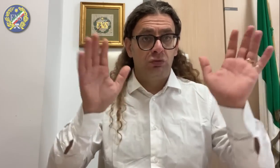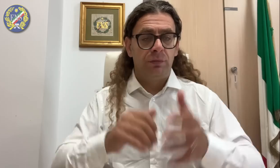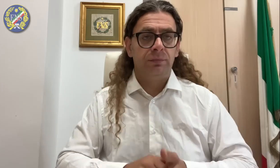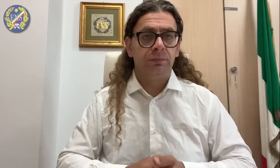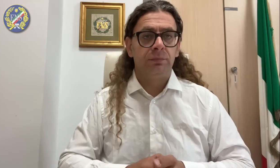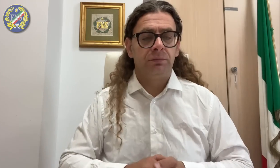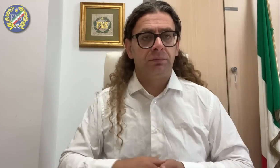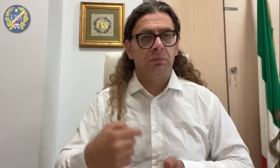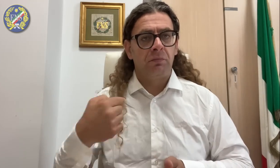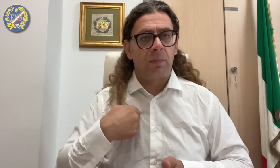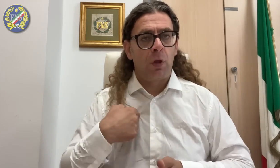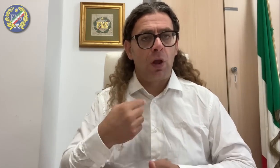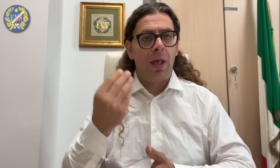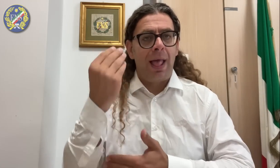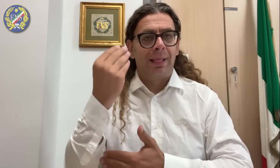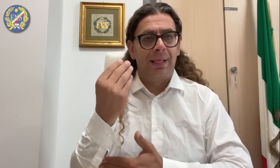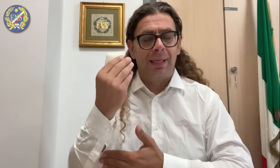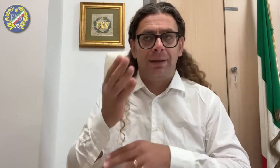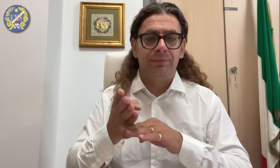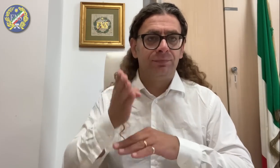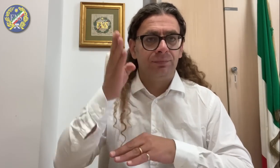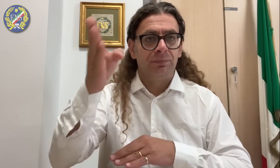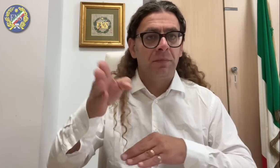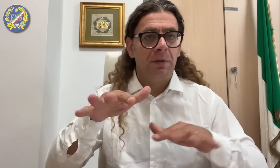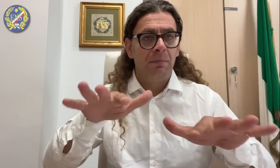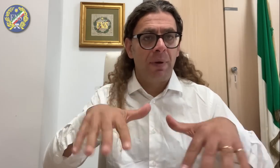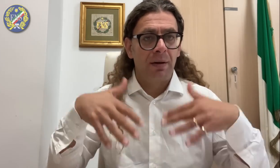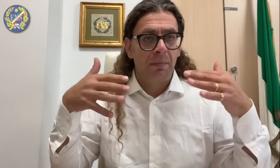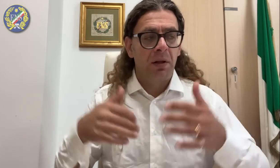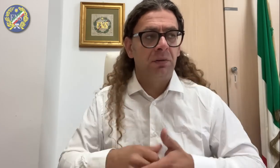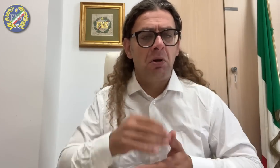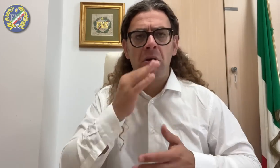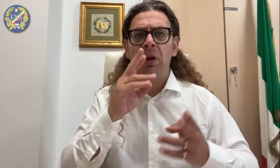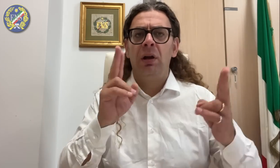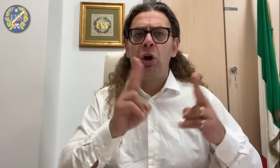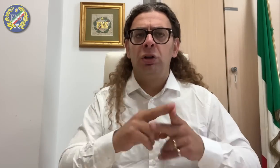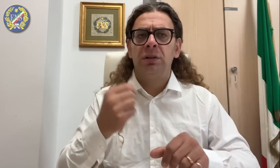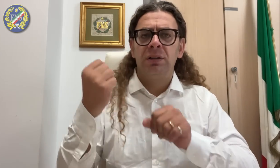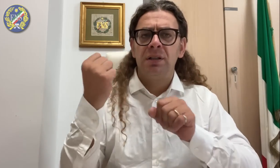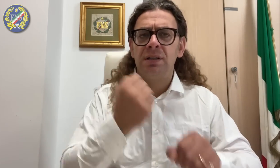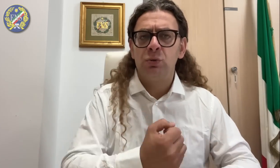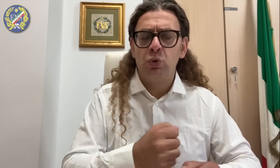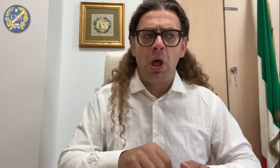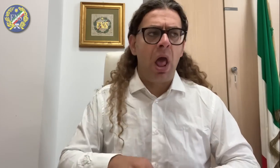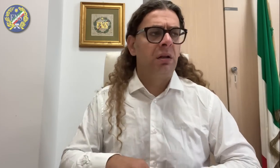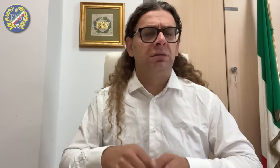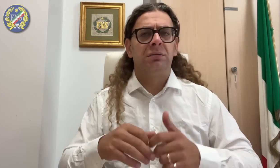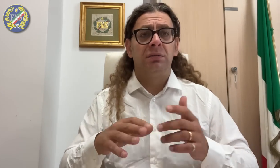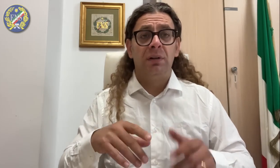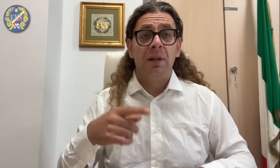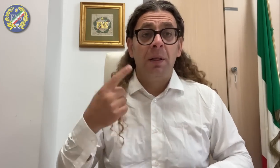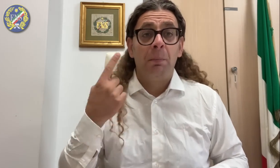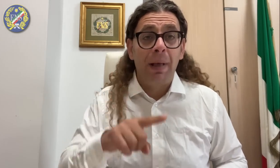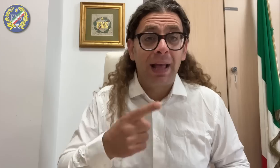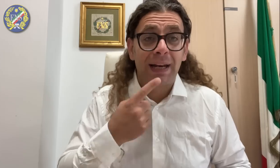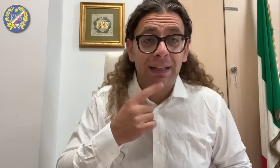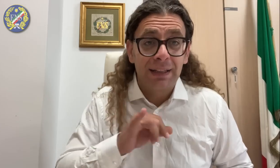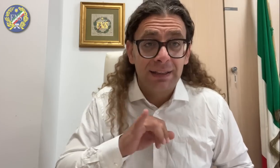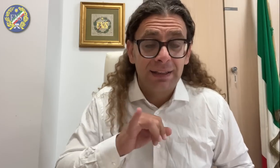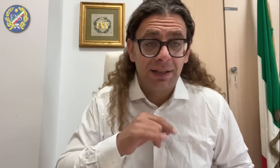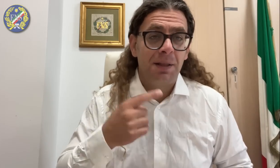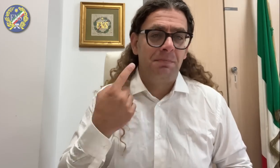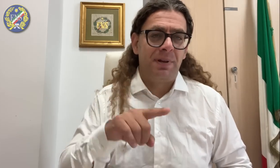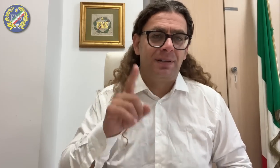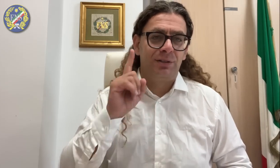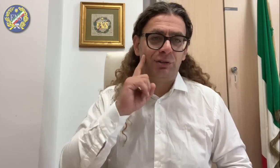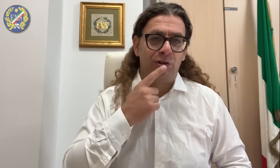Quando, in rappresentanza dell’ENS, vengo invitato in Parlamento o ho degli incontri istituzionali, nell’interesse di chi lo faccio?